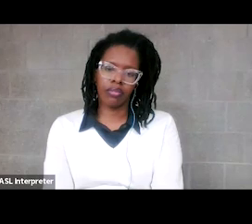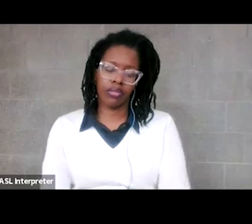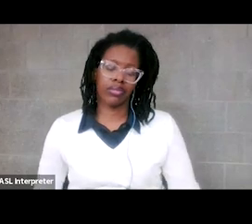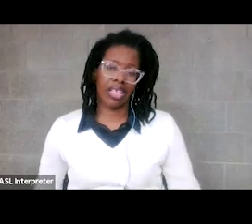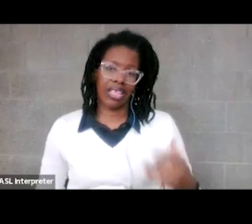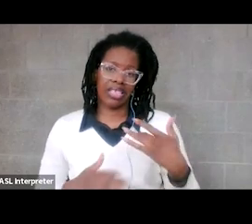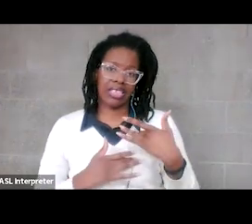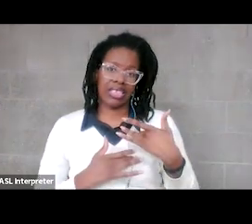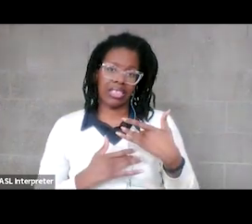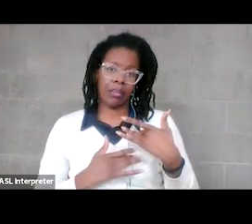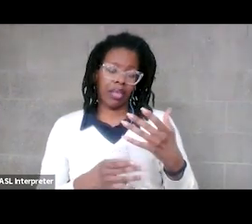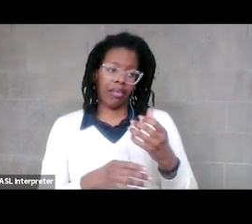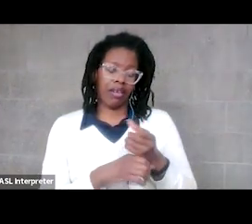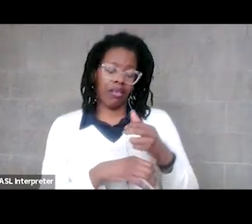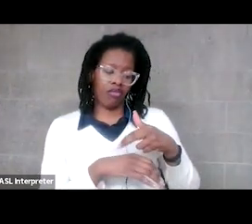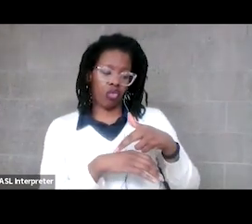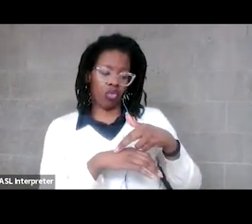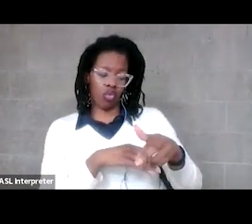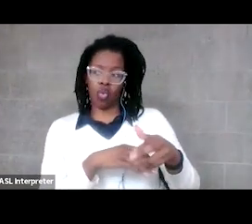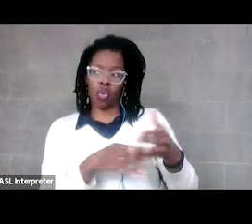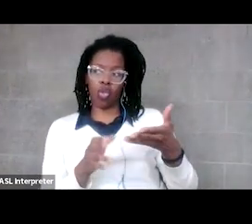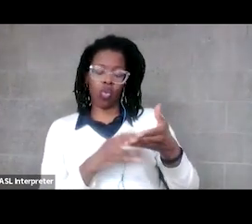a través de la inscripción en PATH, ya que los clientes